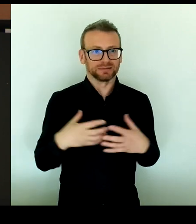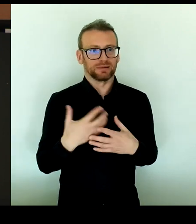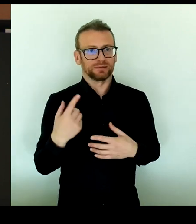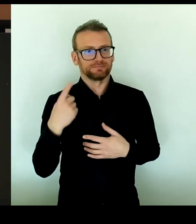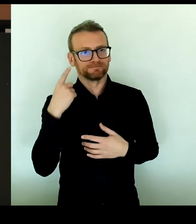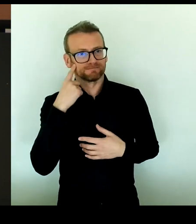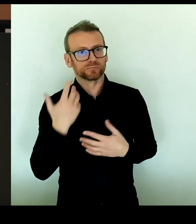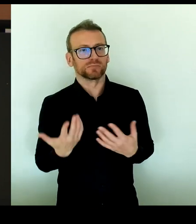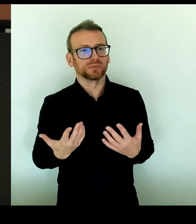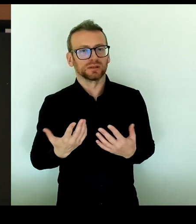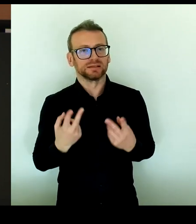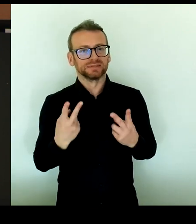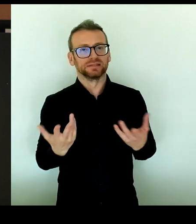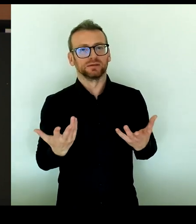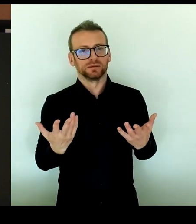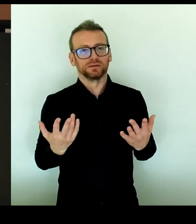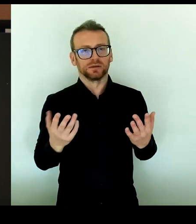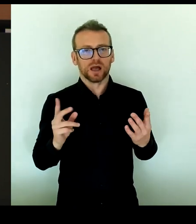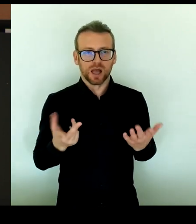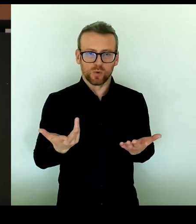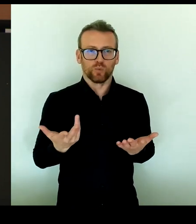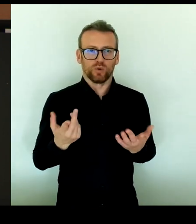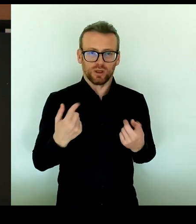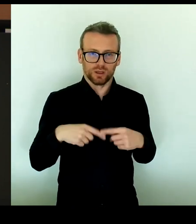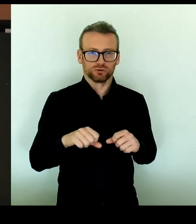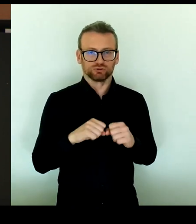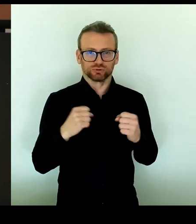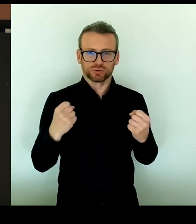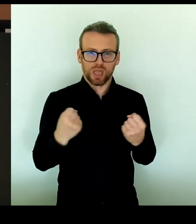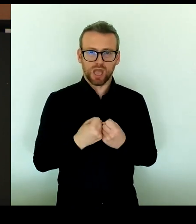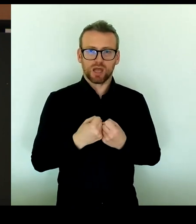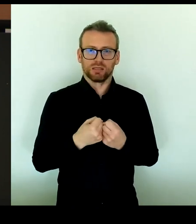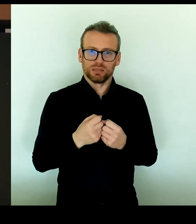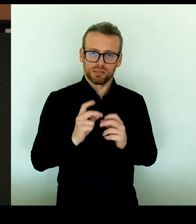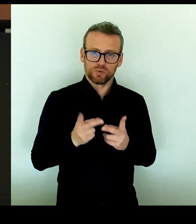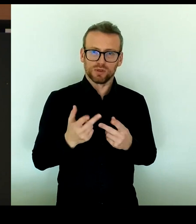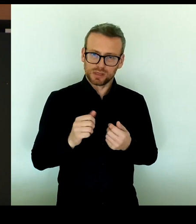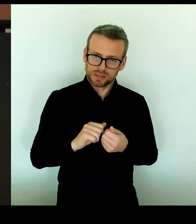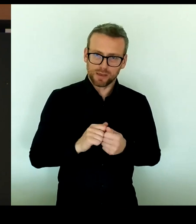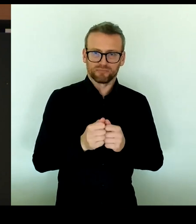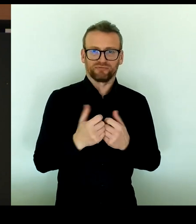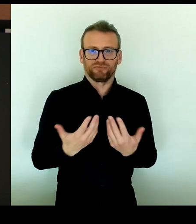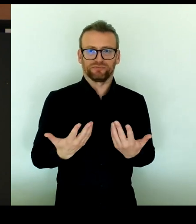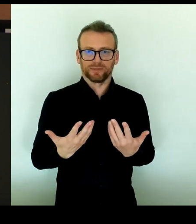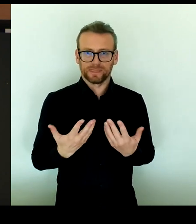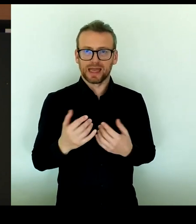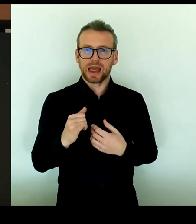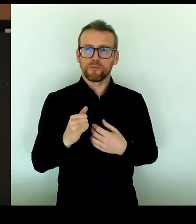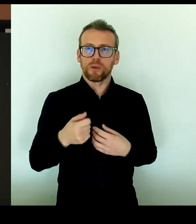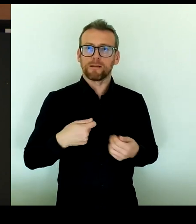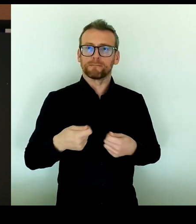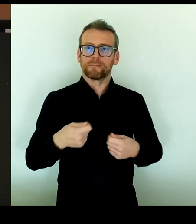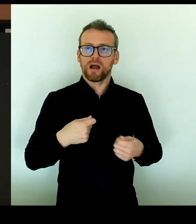Die Kulturräume Berlin wurde als Bündnis von sechs Akteurinnen gegründet, um gemeinsam das Arbeitsraumprogramm des Landes